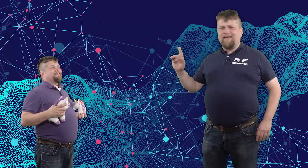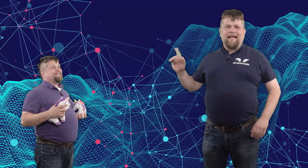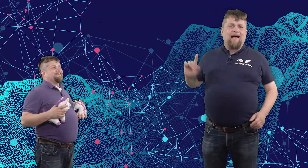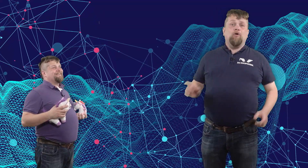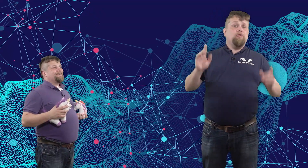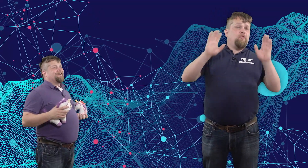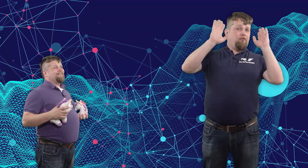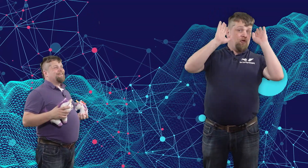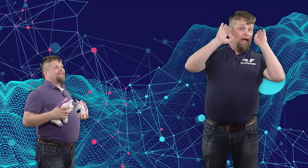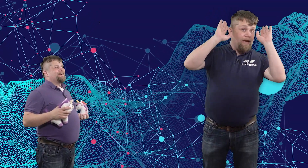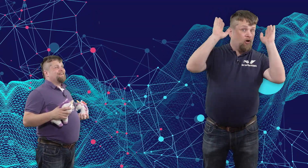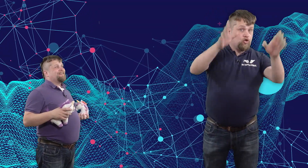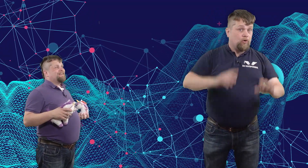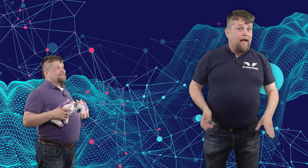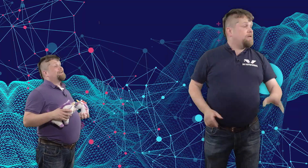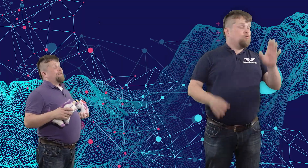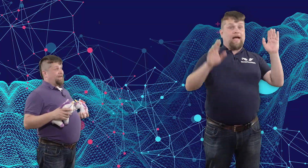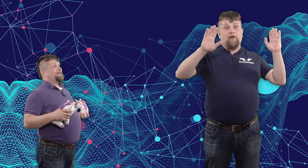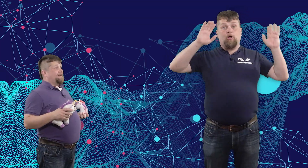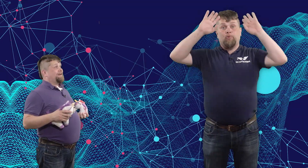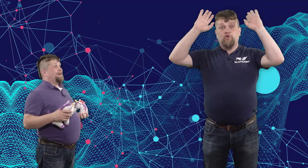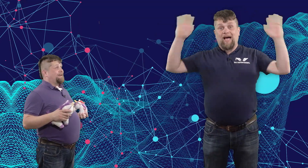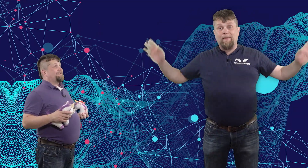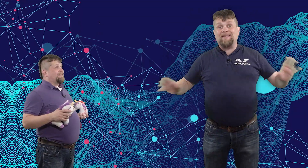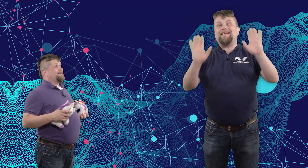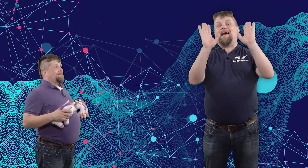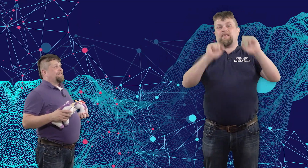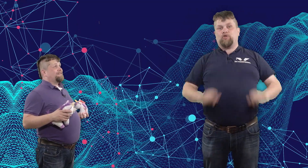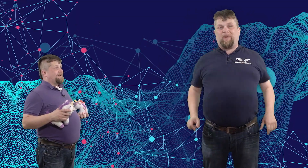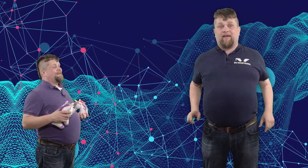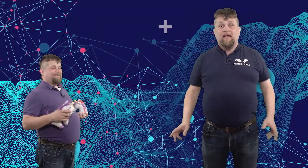Ja ja und von Einhornschokolade und Einhornpyjamas gar nicht zu sprechen.